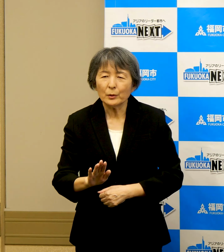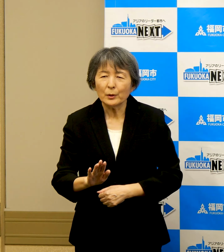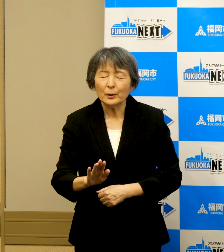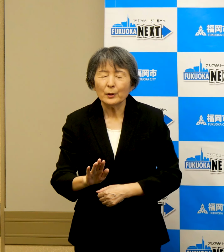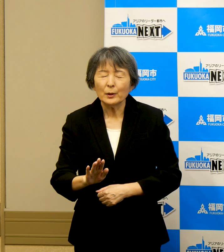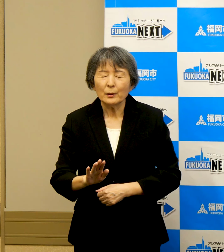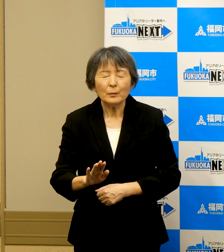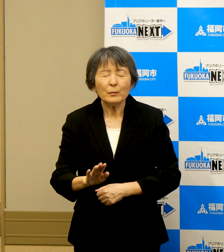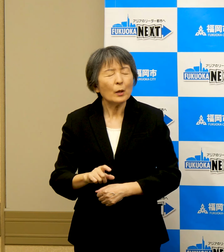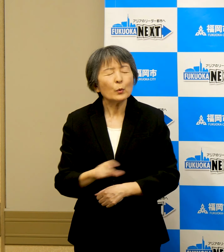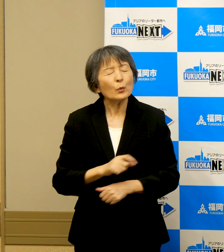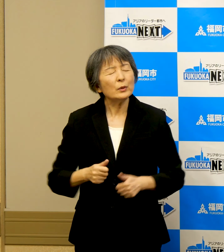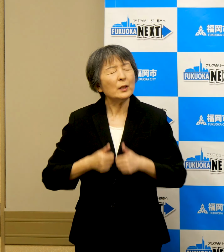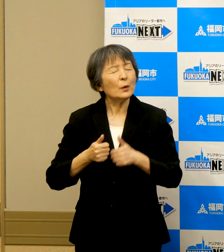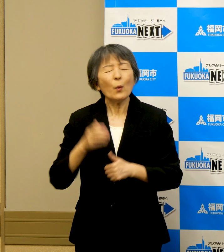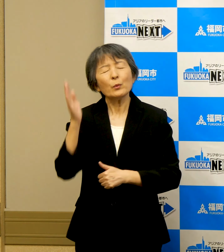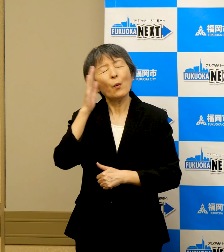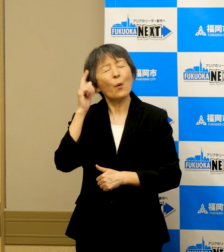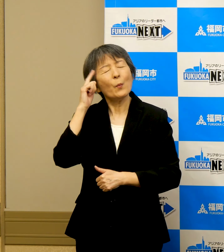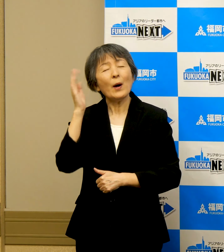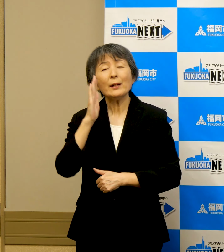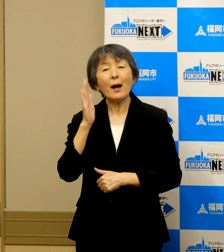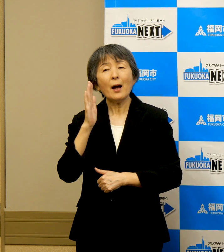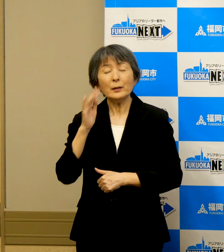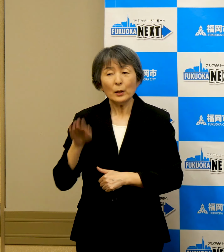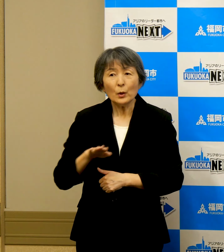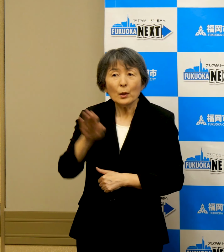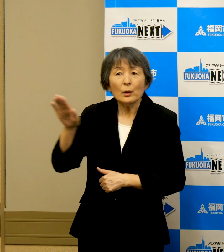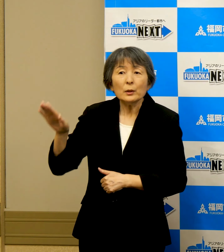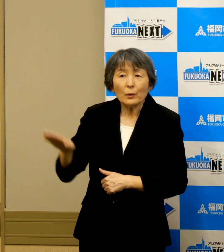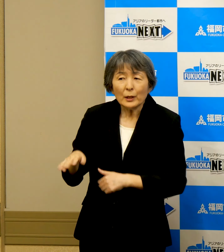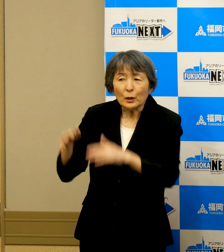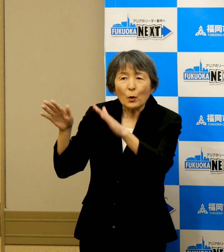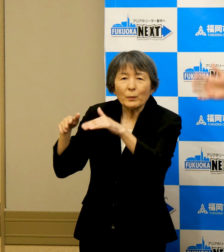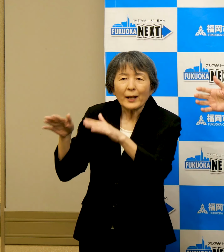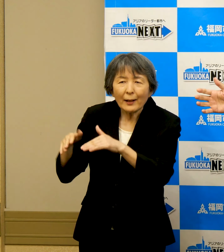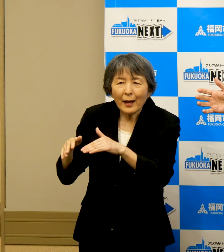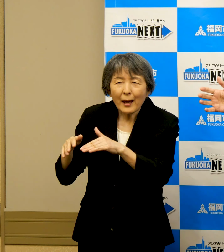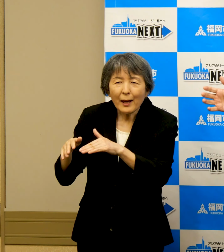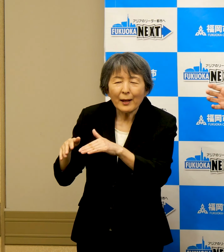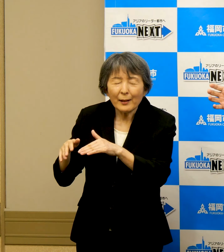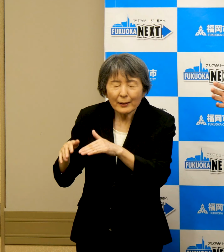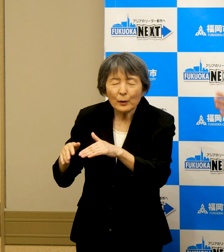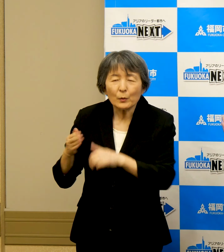特に行こうとは思わないというような方に 接種勧奨を仮にするならば 多分次のフェーズで